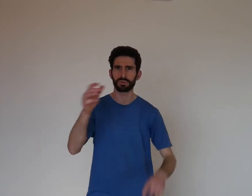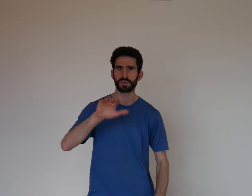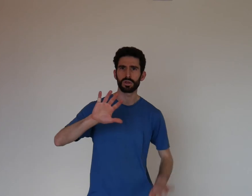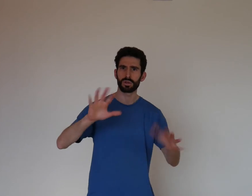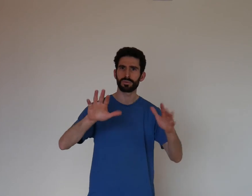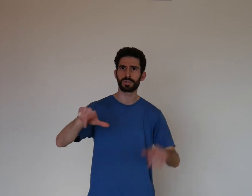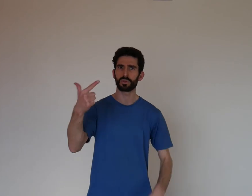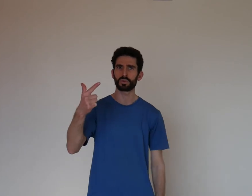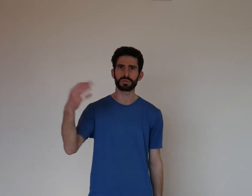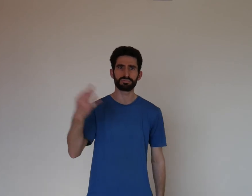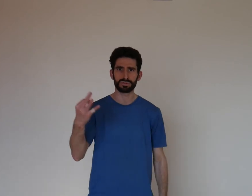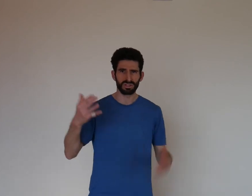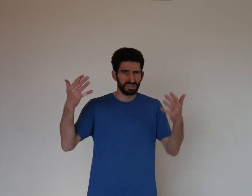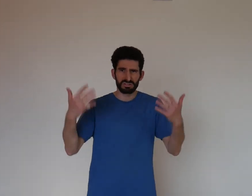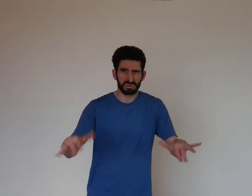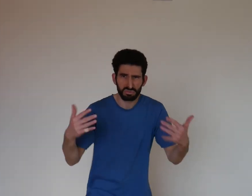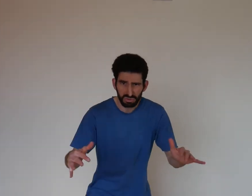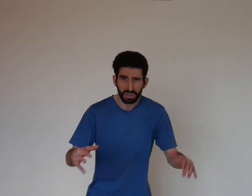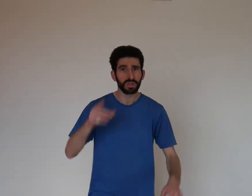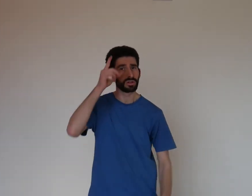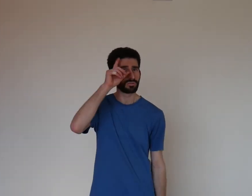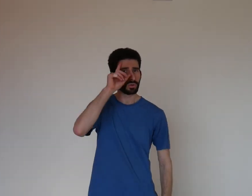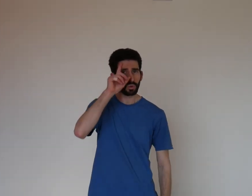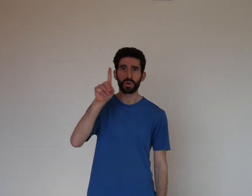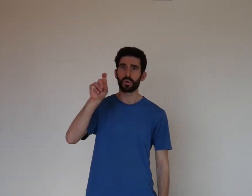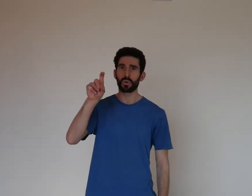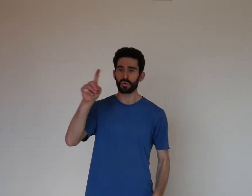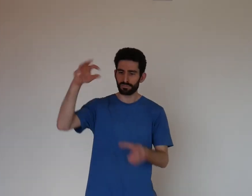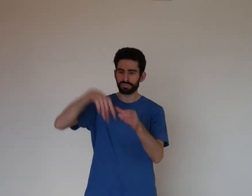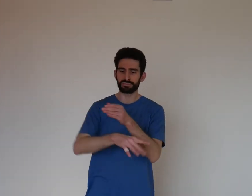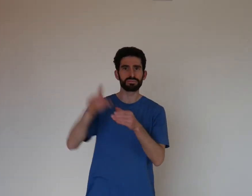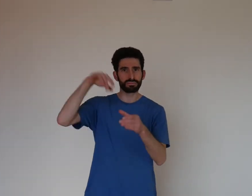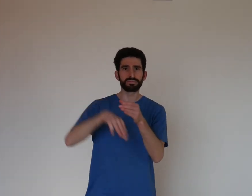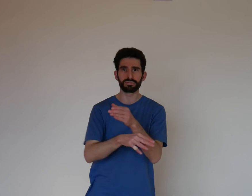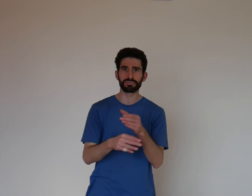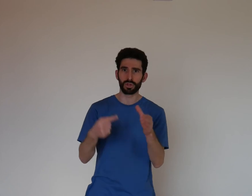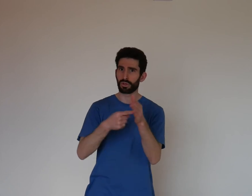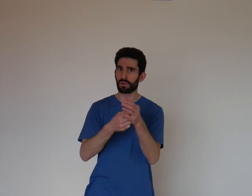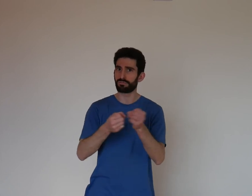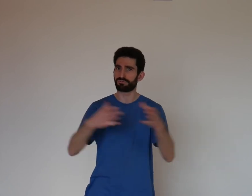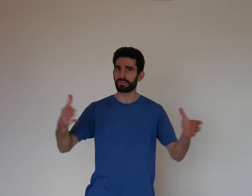étaient raccordés aux égouts. C'est tout ! Pourquoi ? L'eau courante ne s'est développée